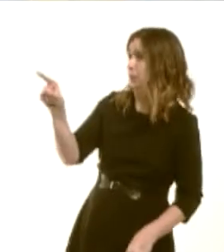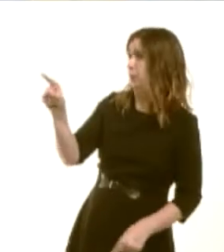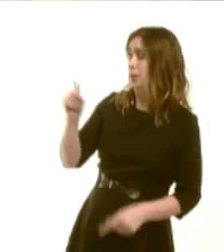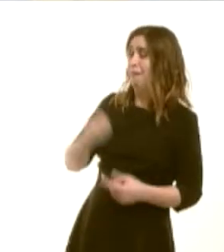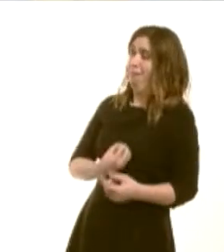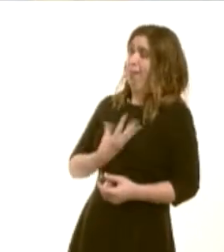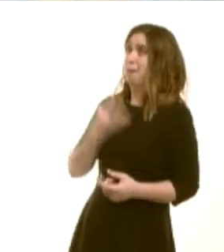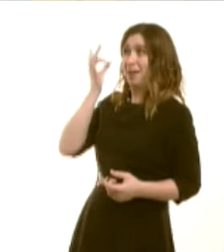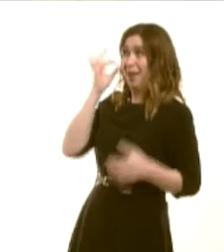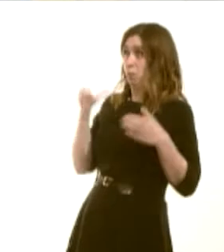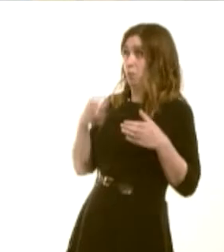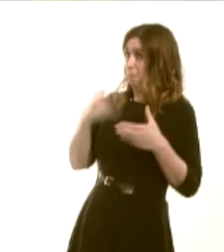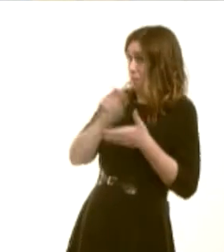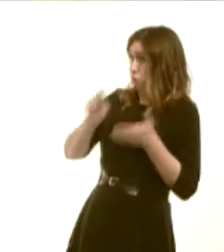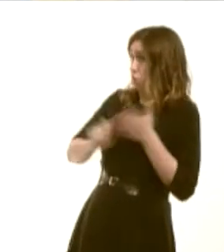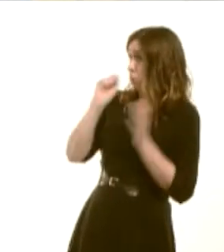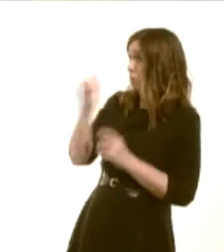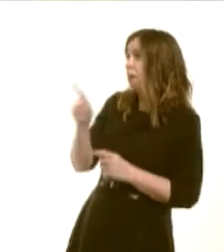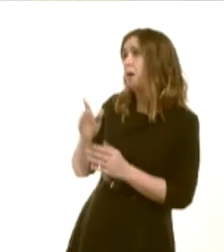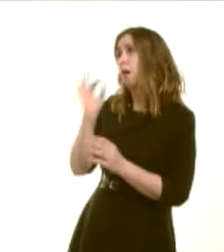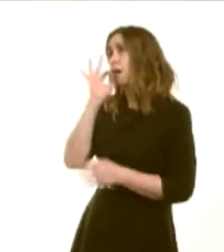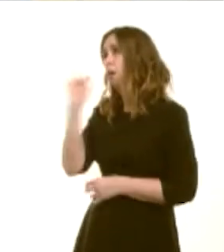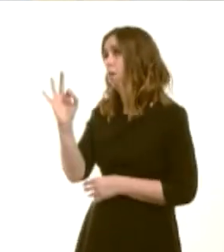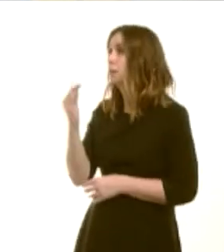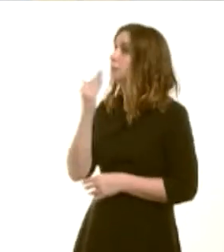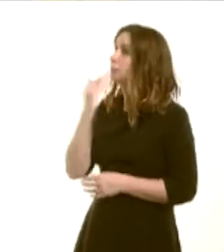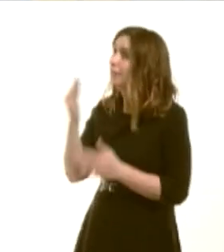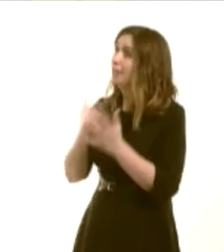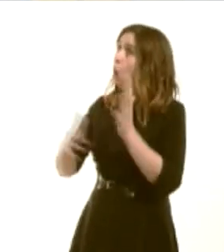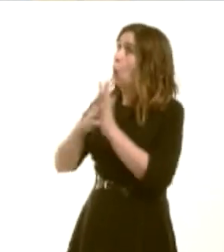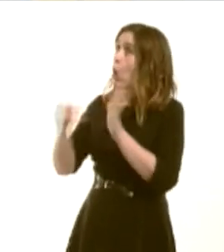ganddynt i gefnogi targed arallómaent yn gallu gwneud hynny. Nid oes dim yn eu stopio